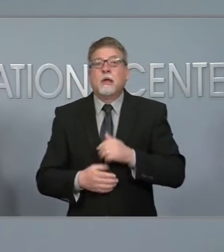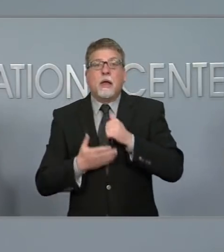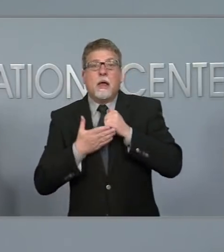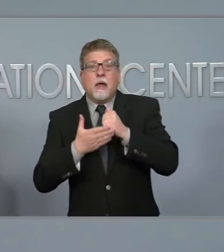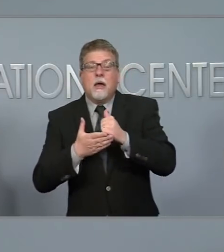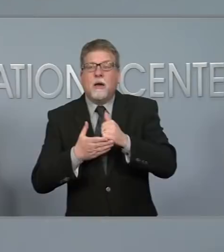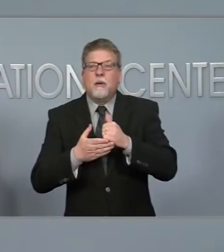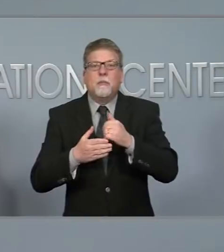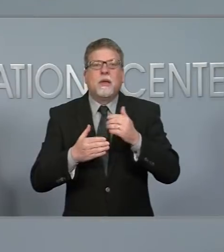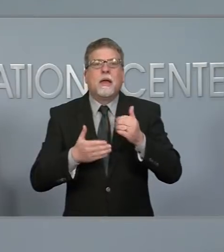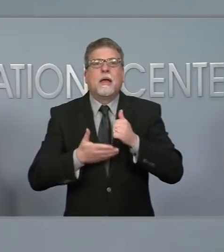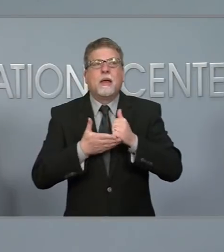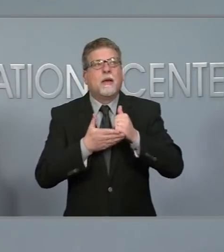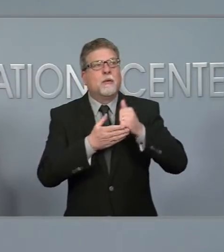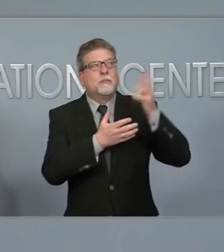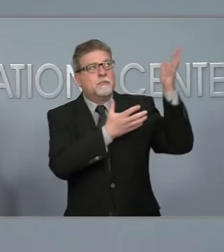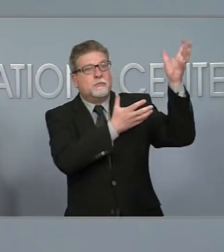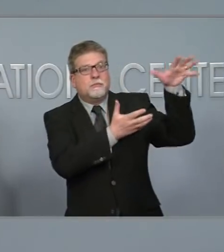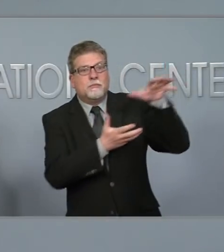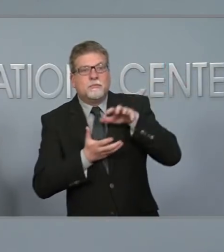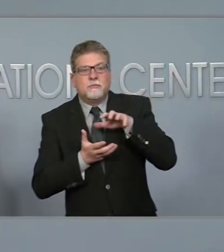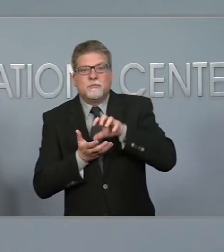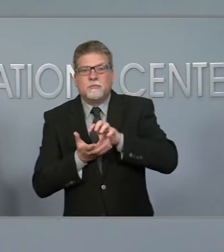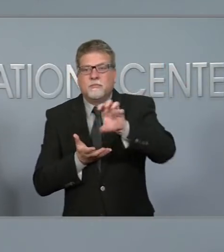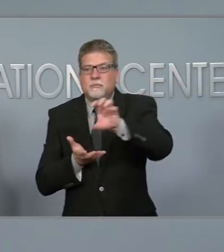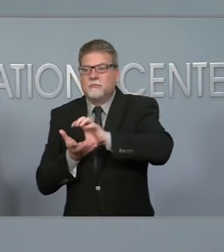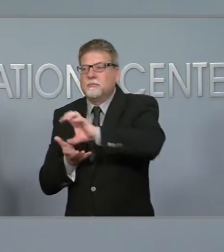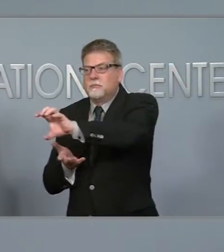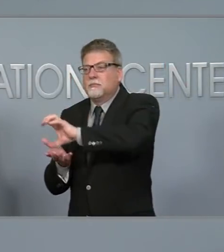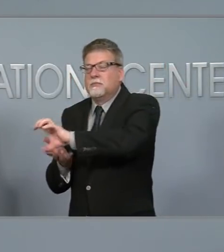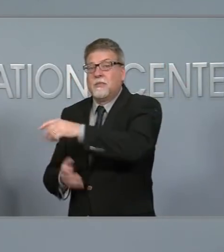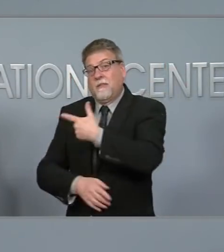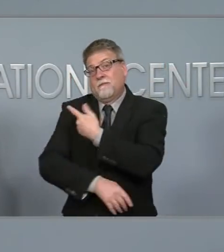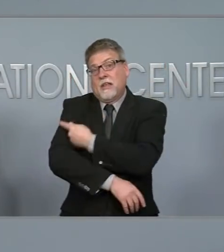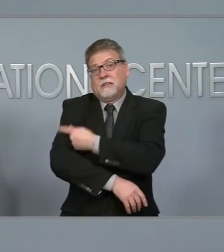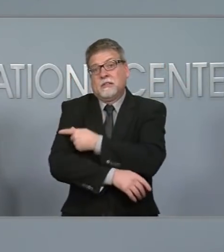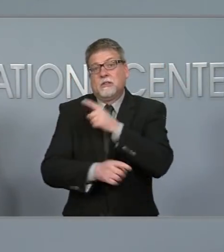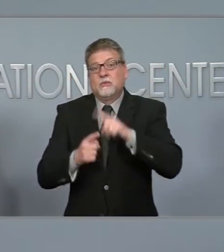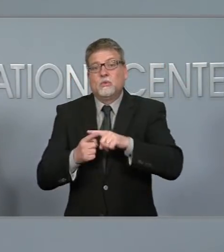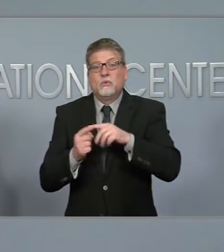Esto proporciona una gran flexibilidad para los